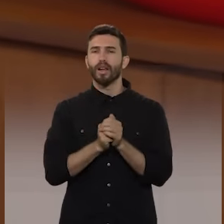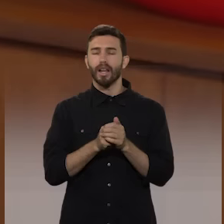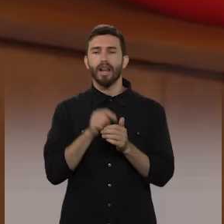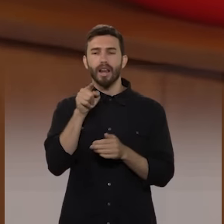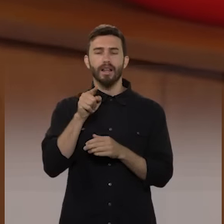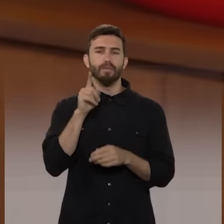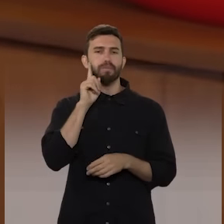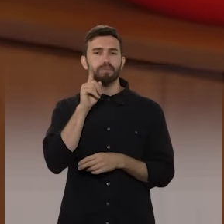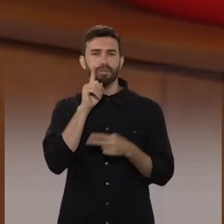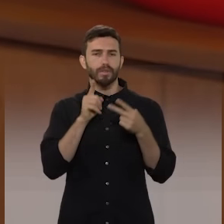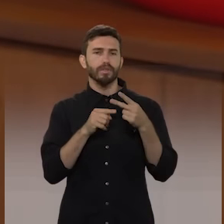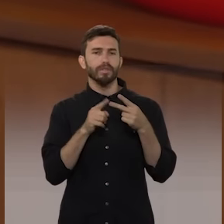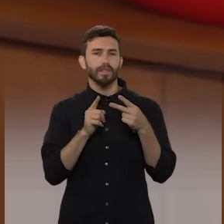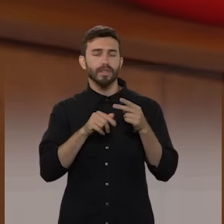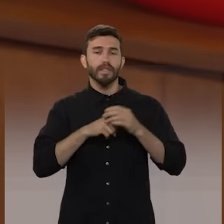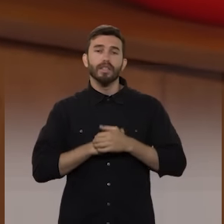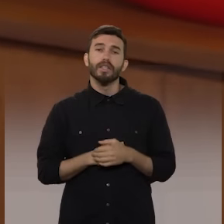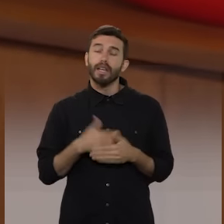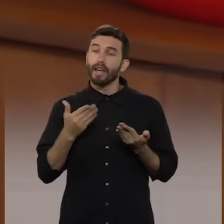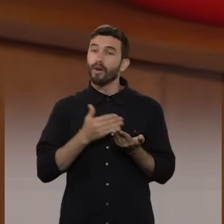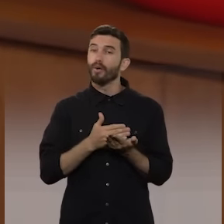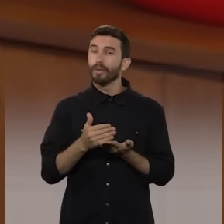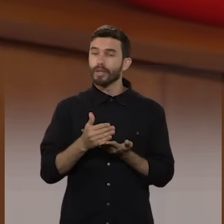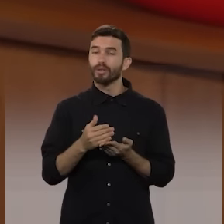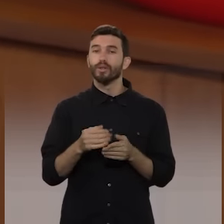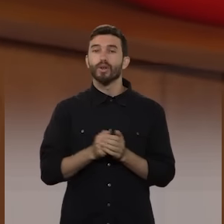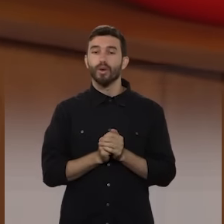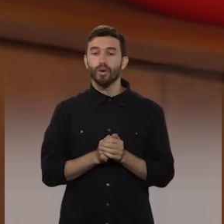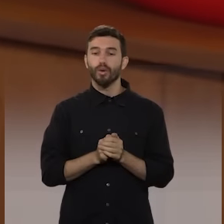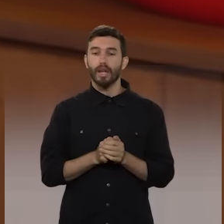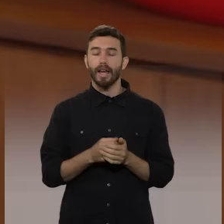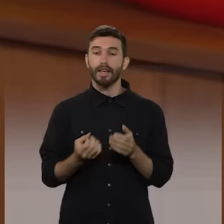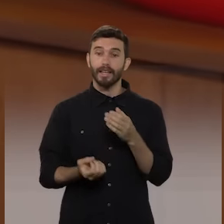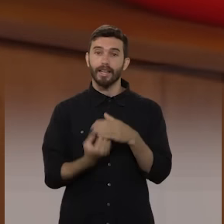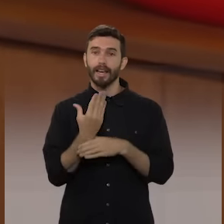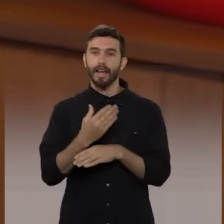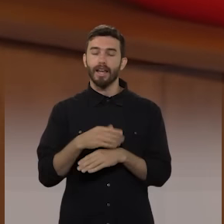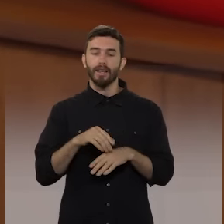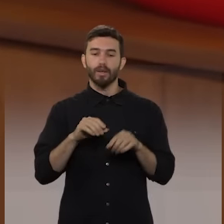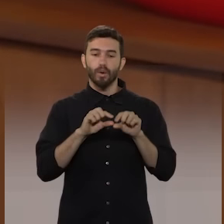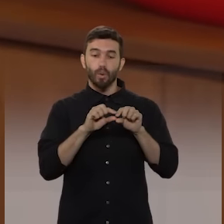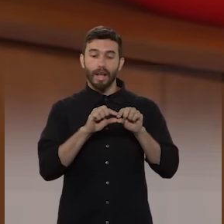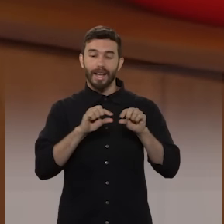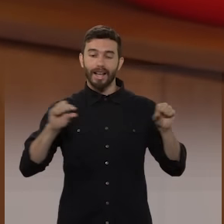e aí nós começamos a instalação de uma fábrica de cabos lá no Missouri. Então,